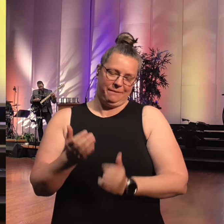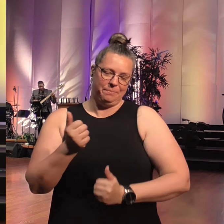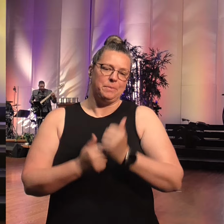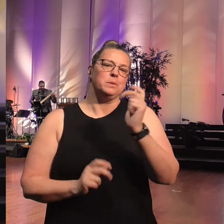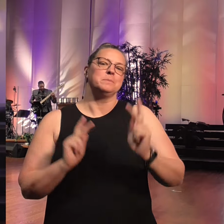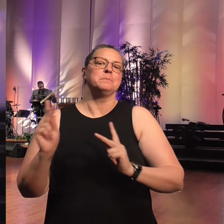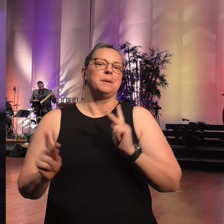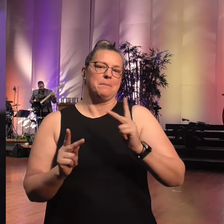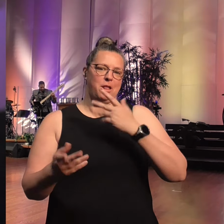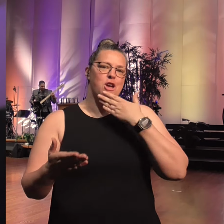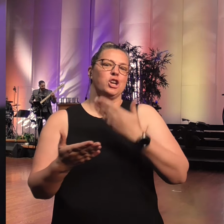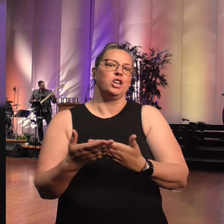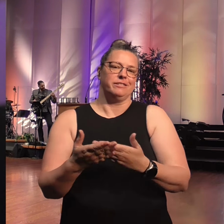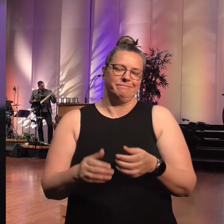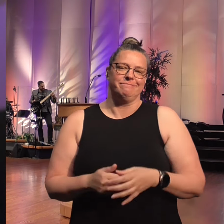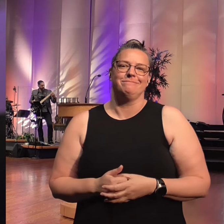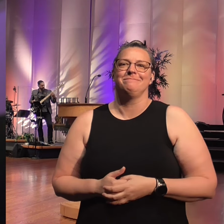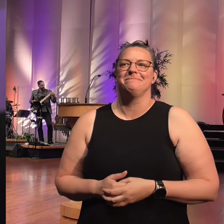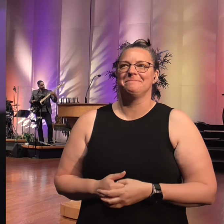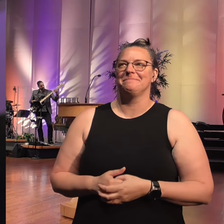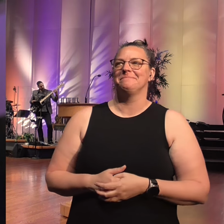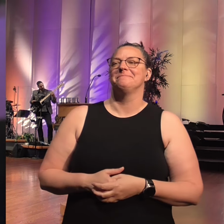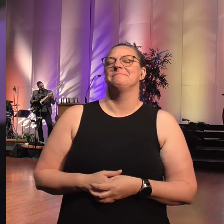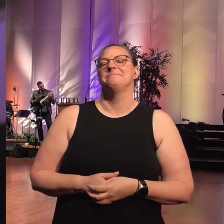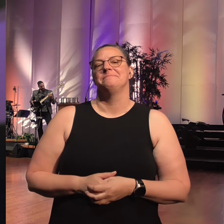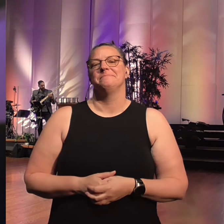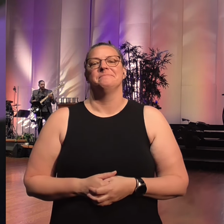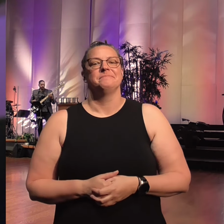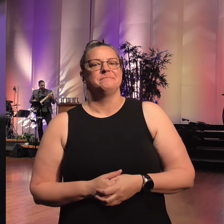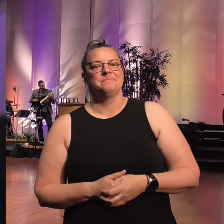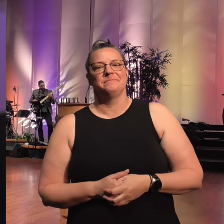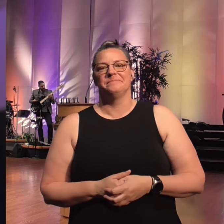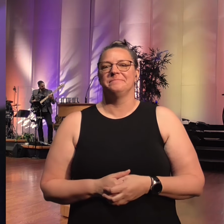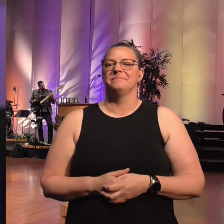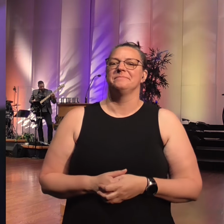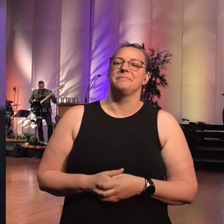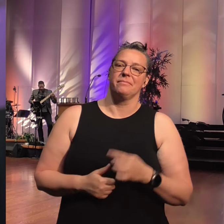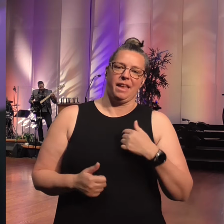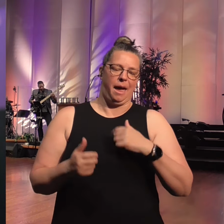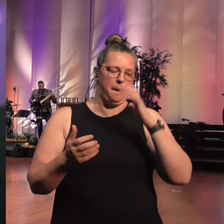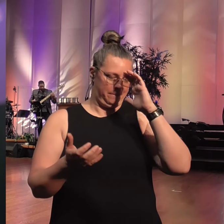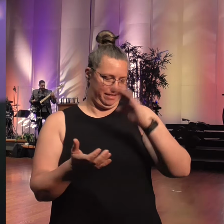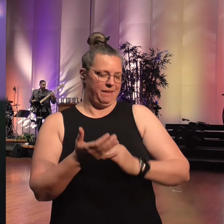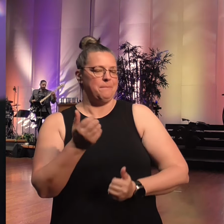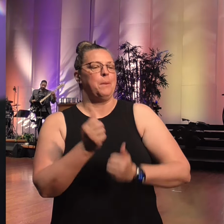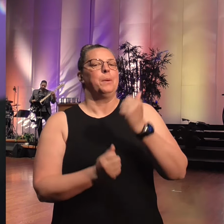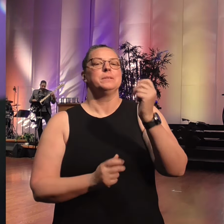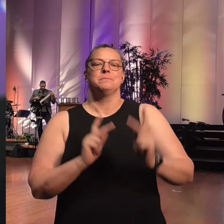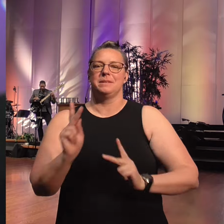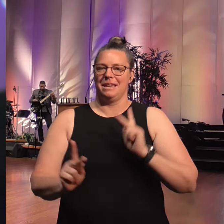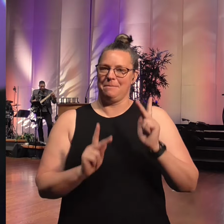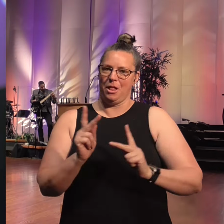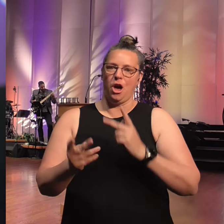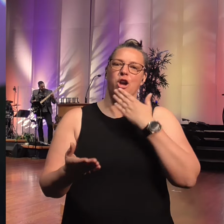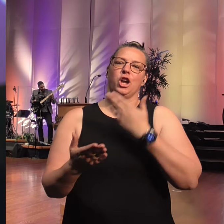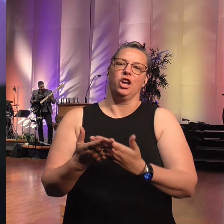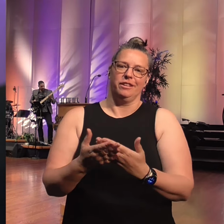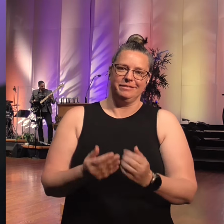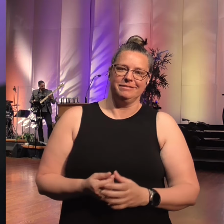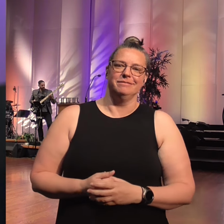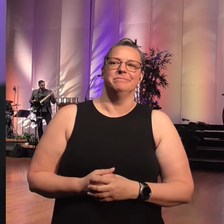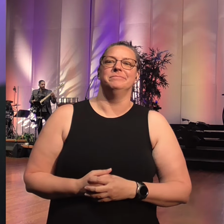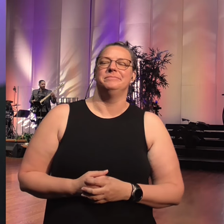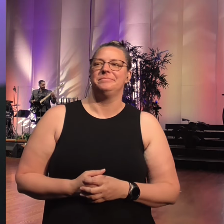buenas Creo que la mayoría de las personas son buenas